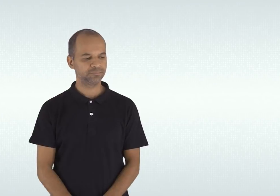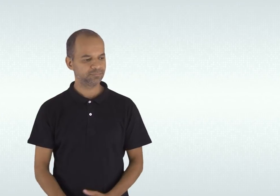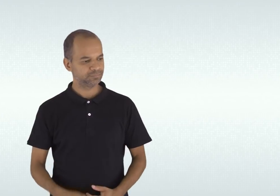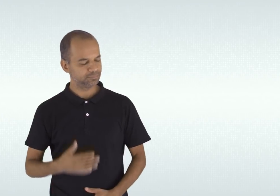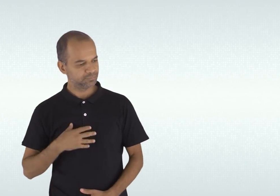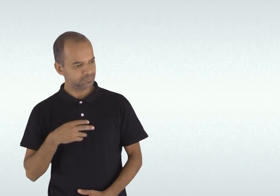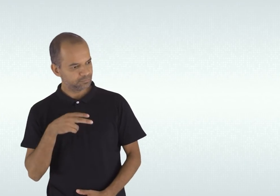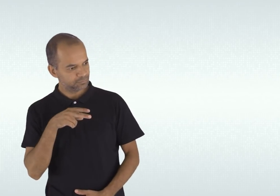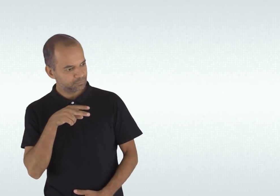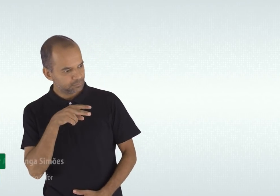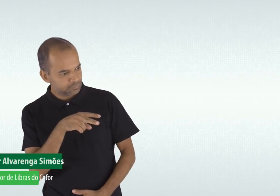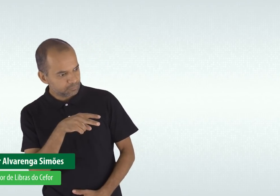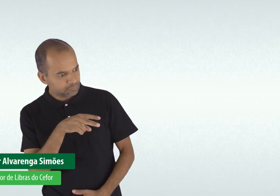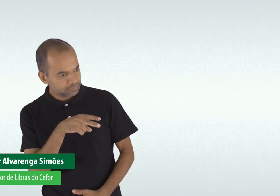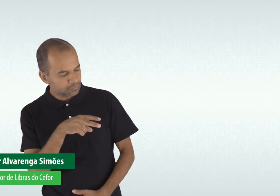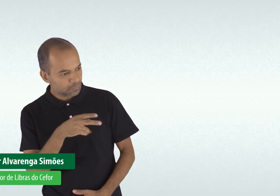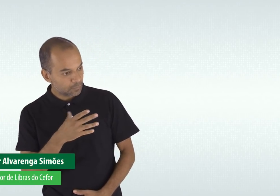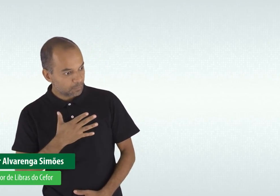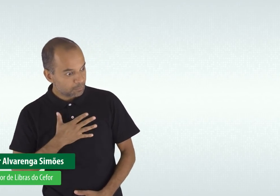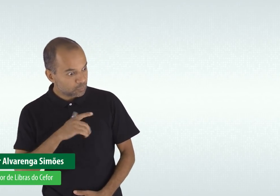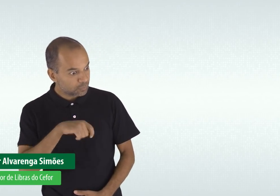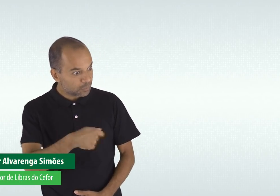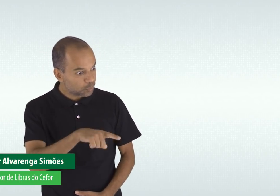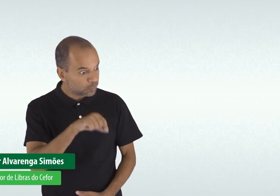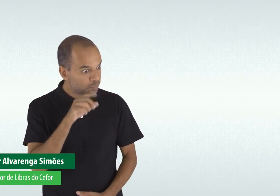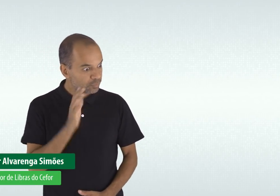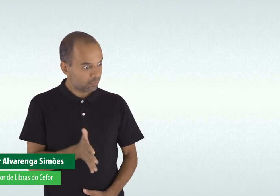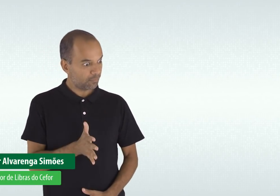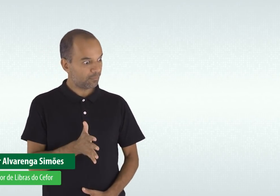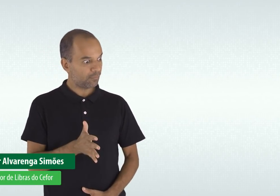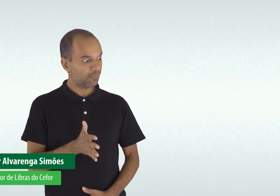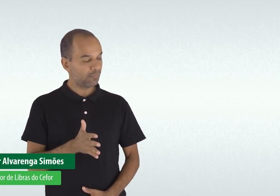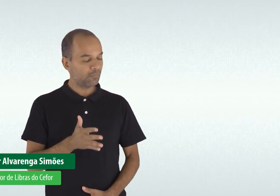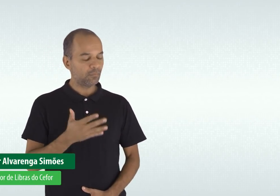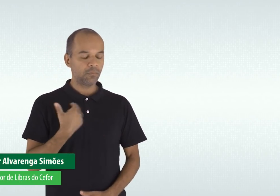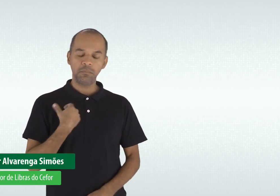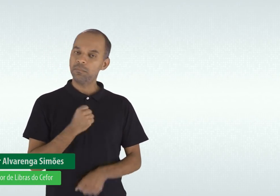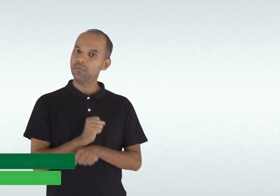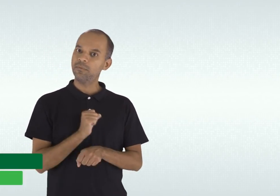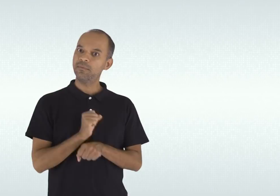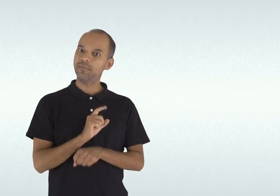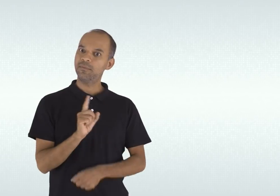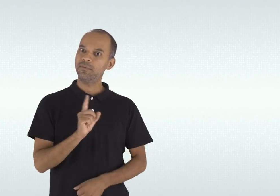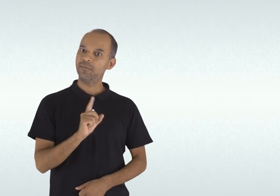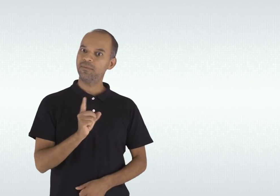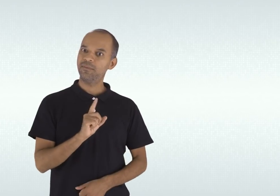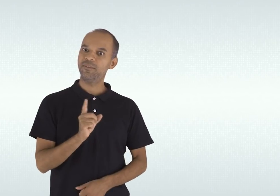"Eu não esperava que o meu sinal seria escolhido.